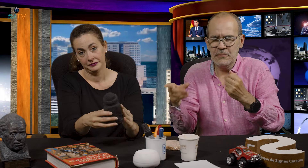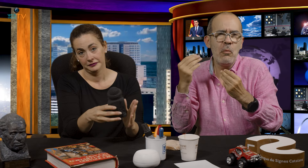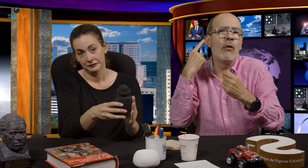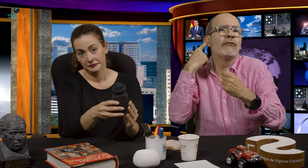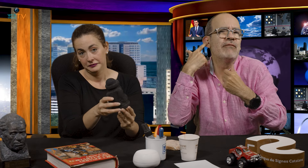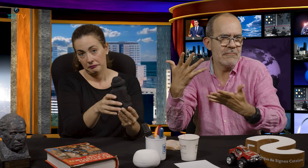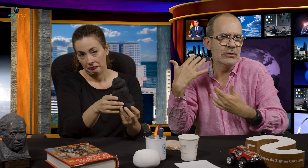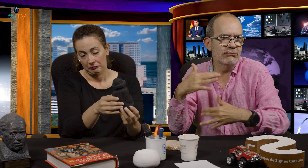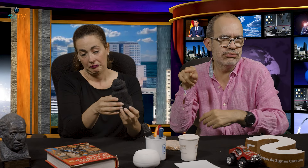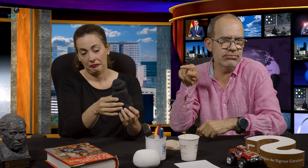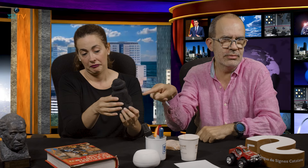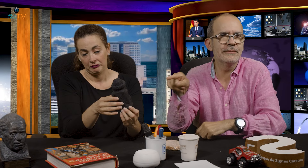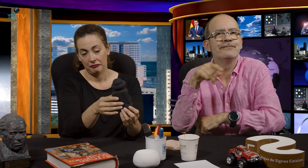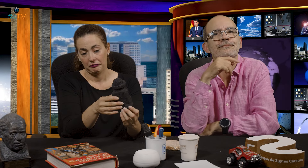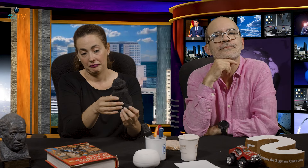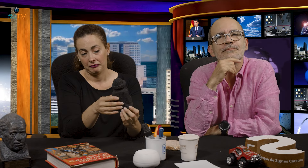Es un objeto muy célebre.